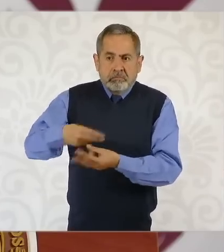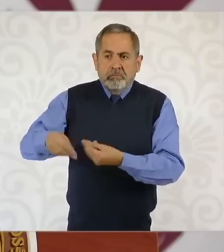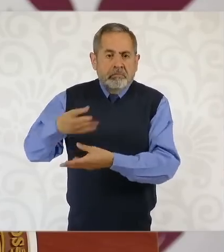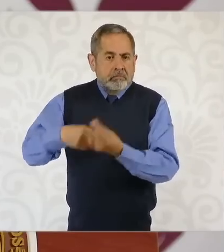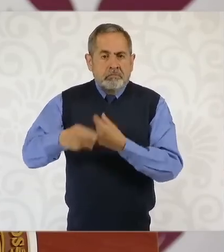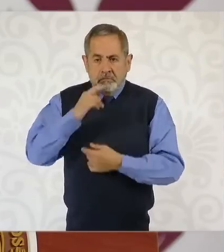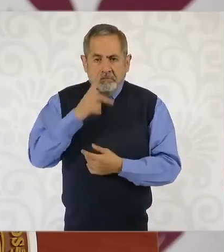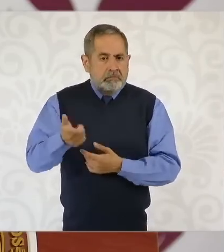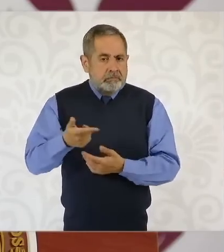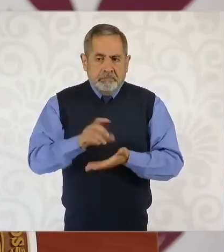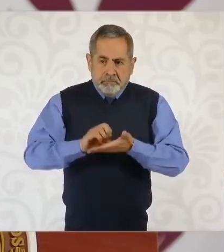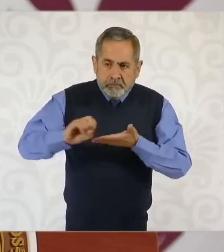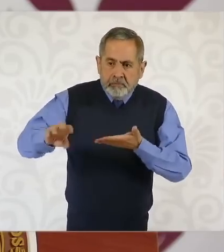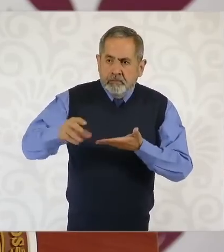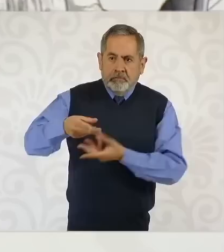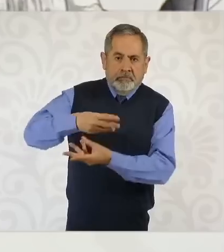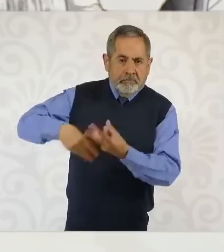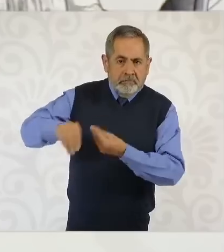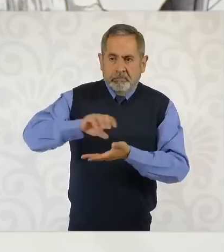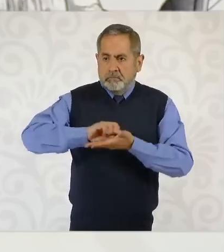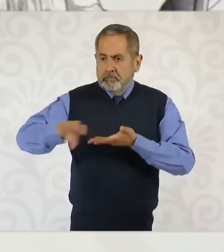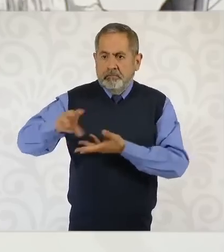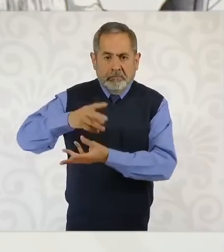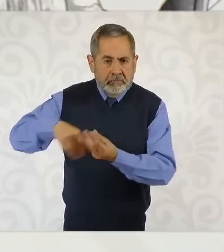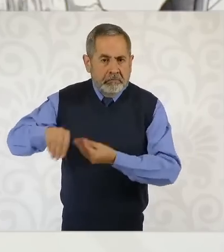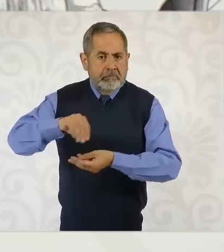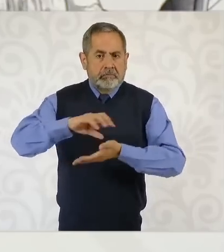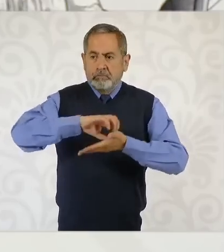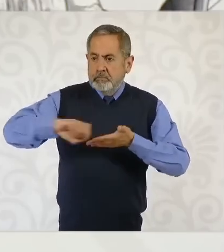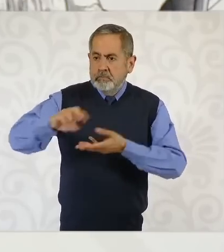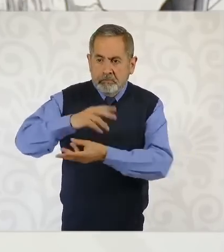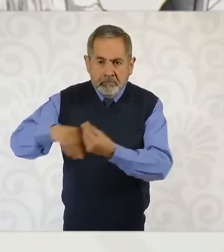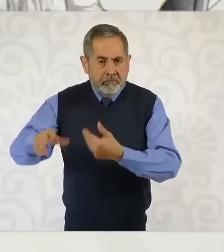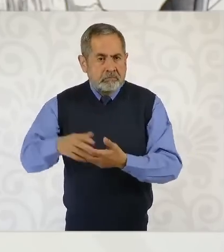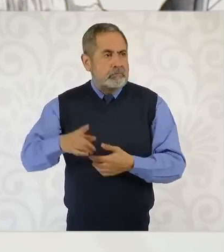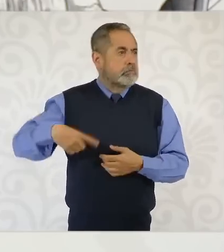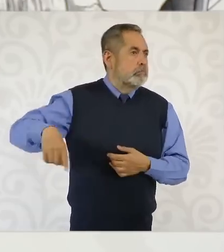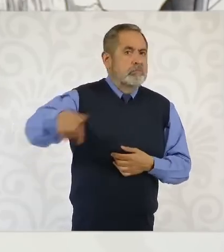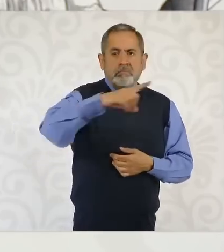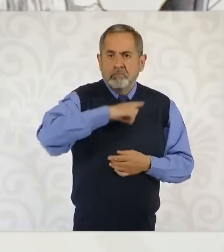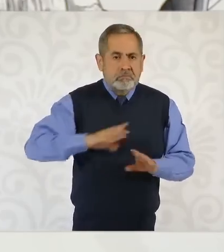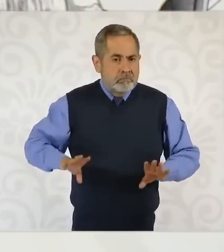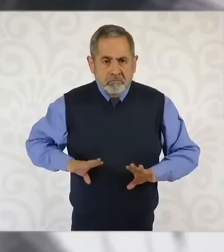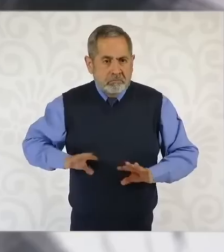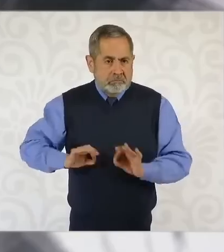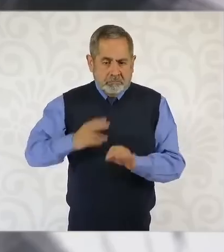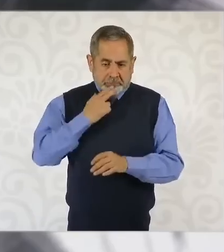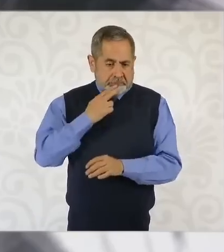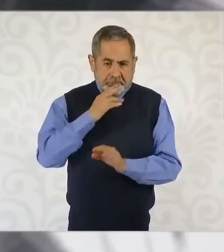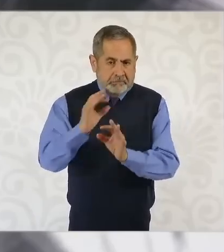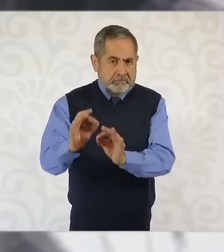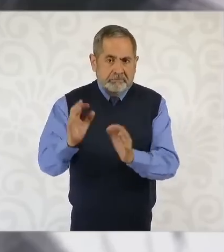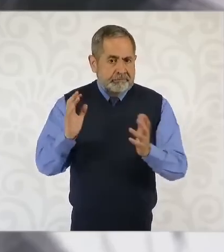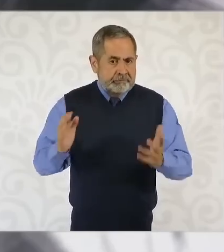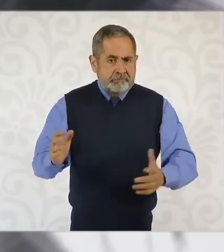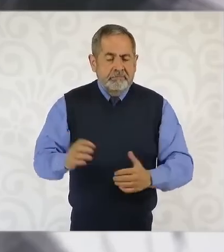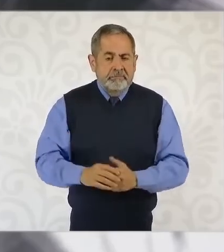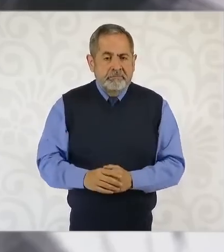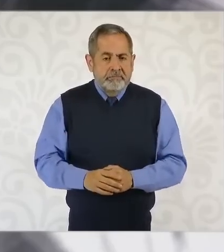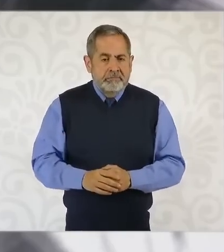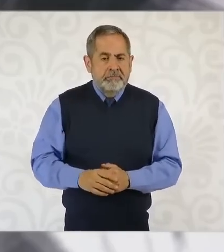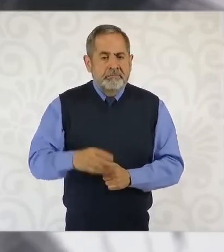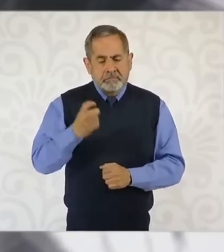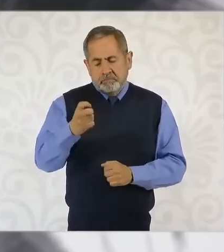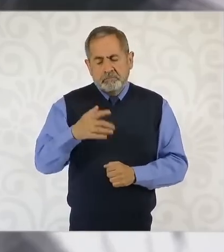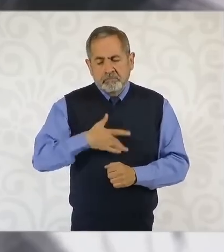pues apoya a desde el pequeño empresario hasta el gran empresario Entonces en ese sentido el